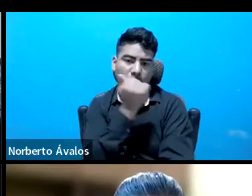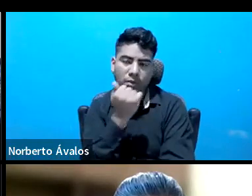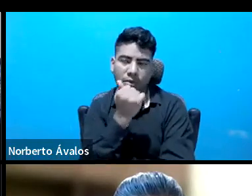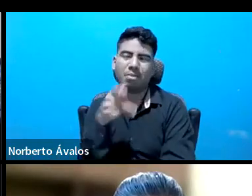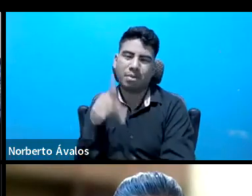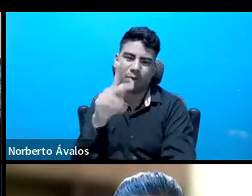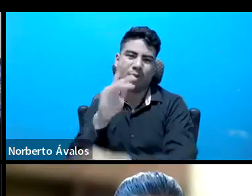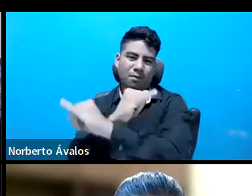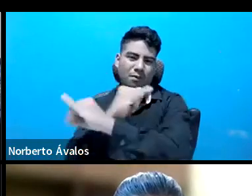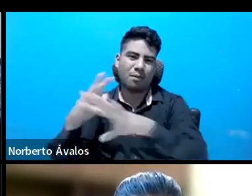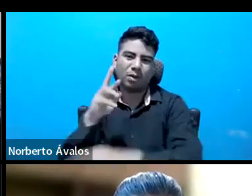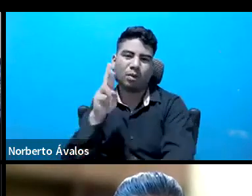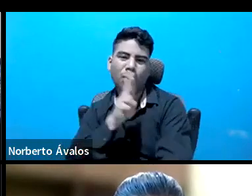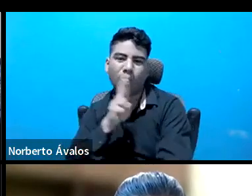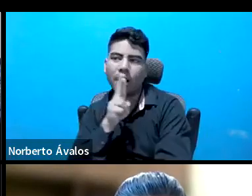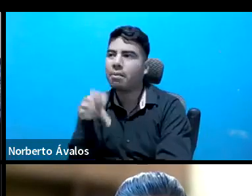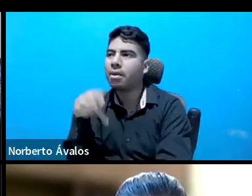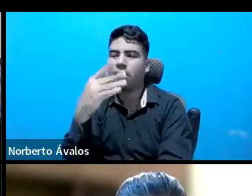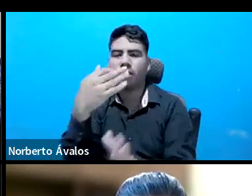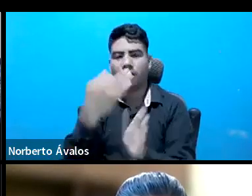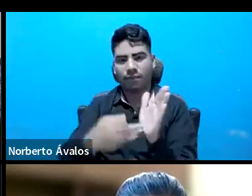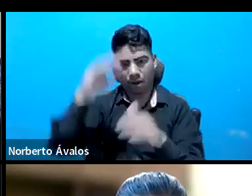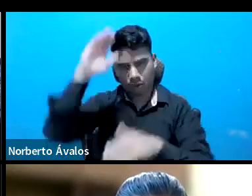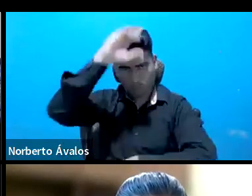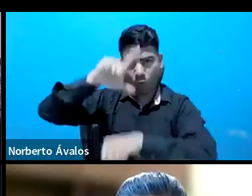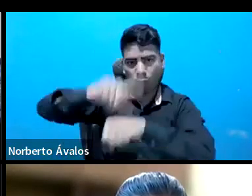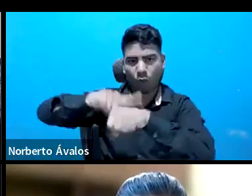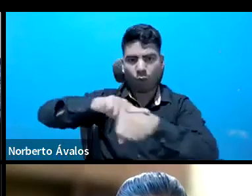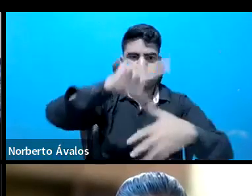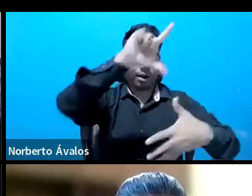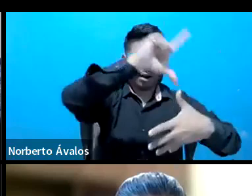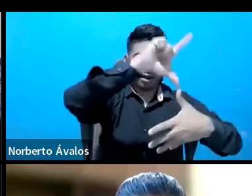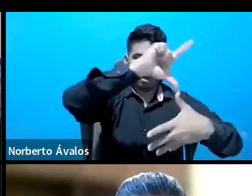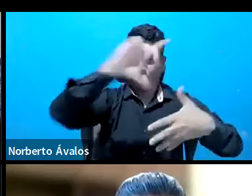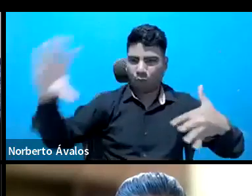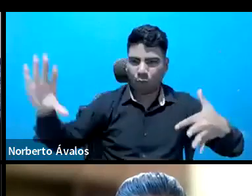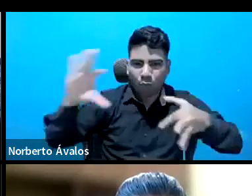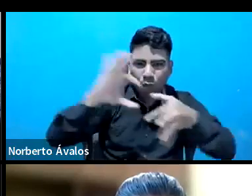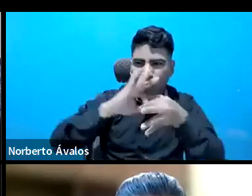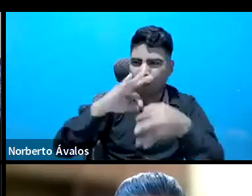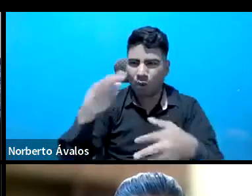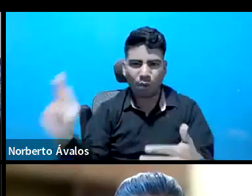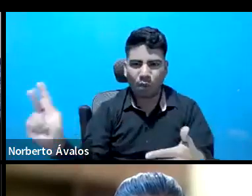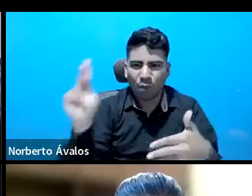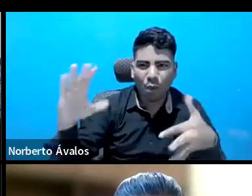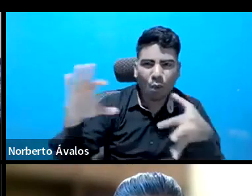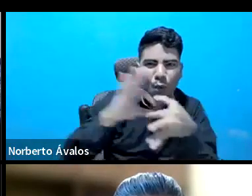No, no tiene No no tienen, como este contexto cultural de la al de la de Latinoamérica de la de Latinoamérica.